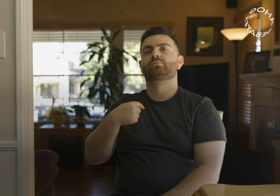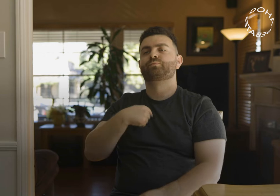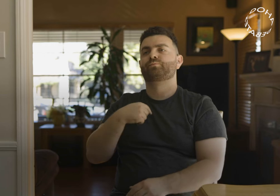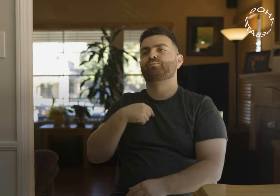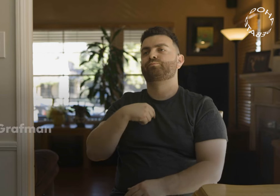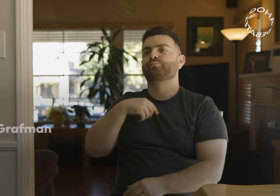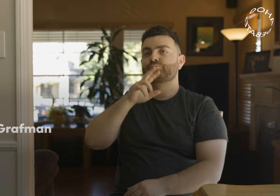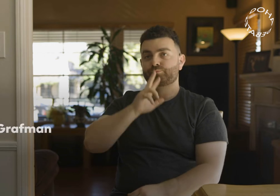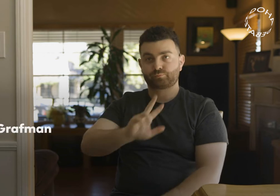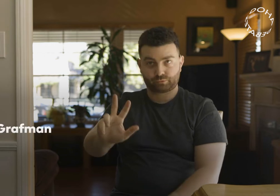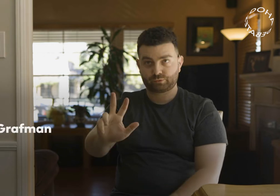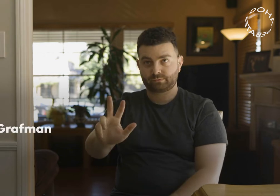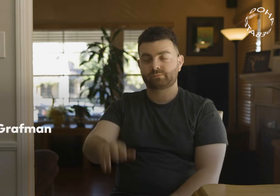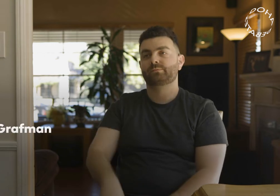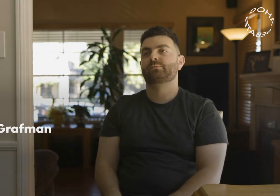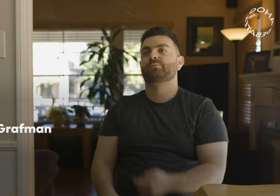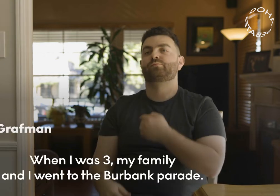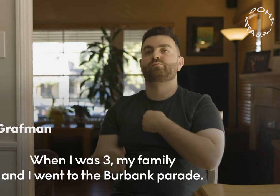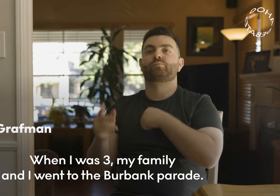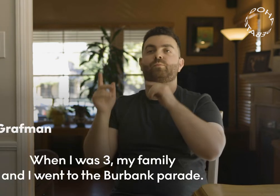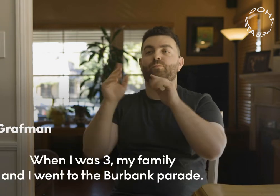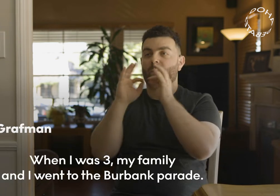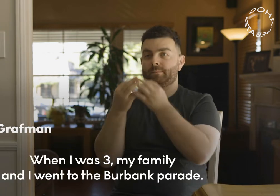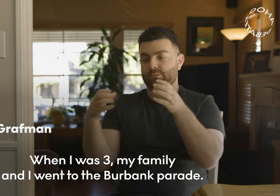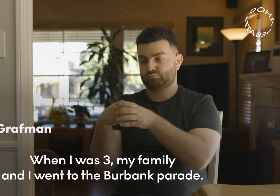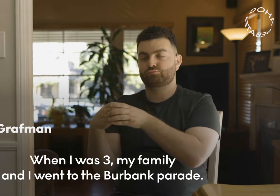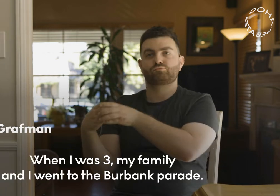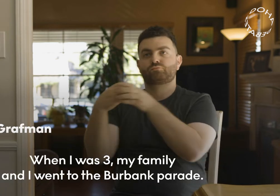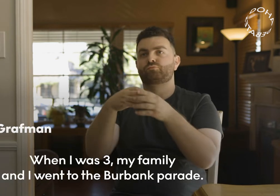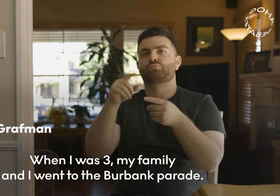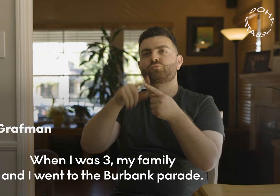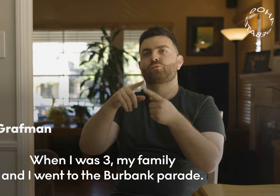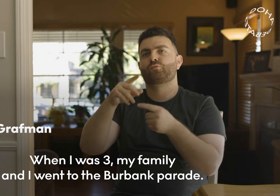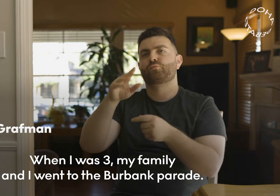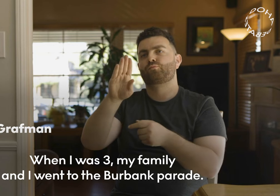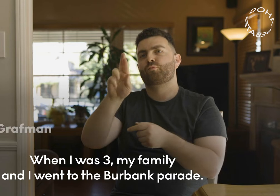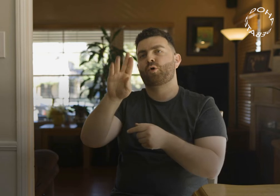"جايكوب غرافمان"، فني صيانة حوامل الكاميرات عندما كنت في الثالثة، ذهبت مع عائلتي إلى عرض "بيربانك".